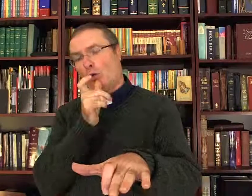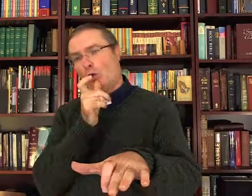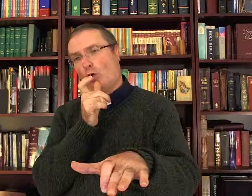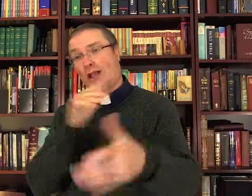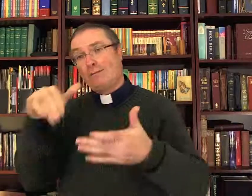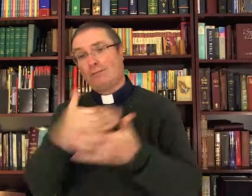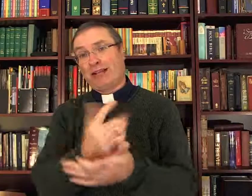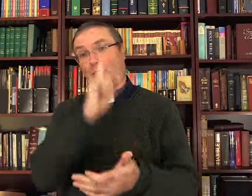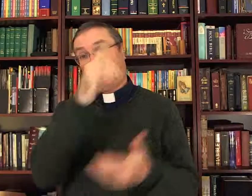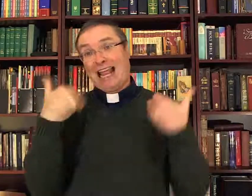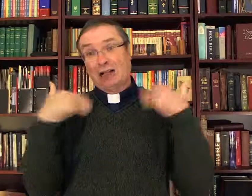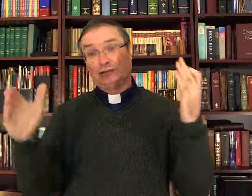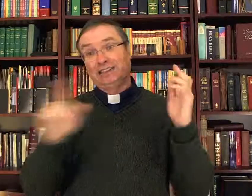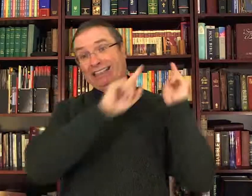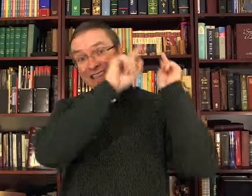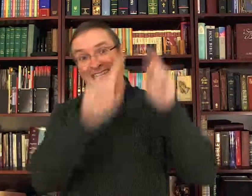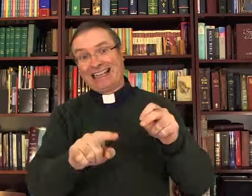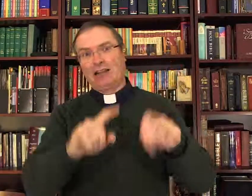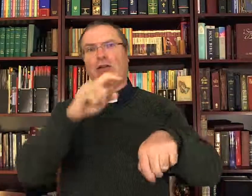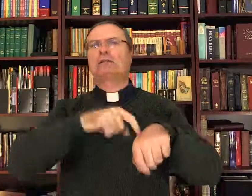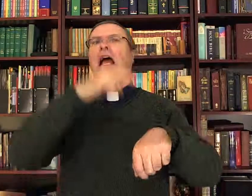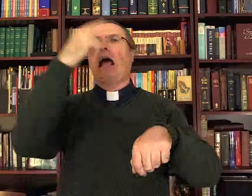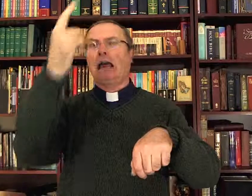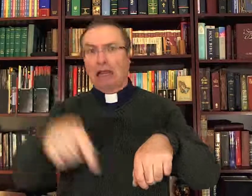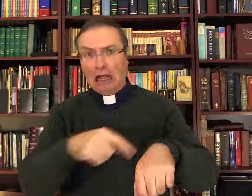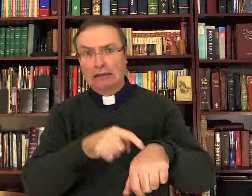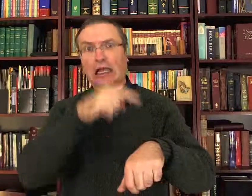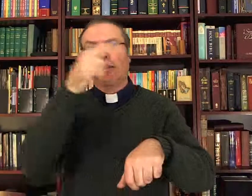[car un ange descendait de temps en temps